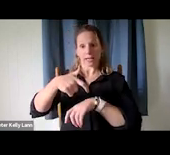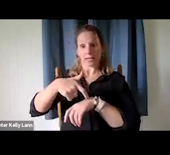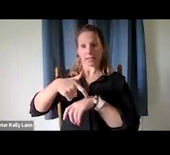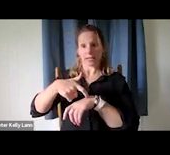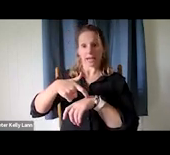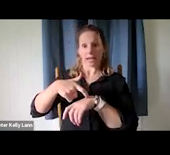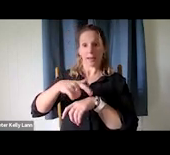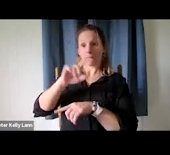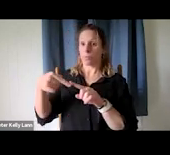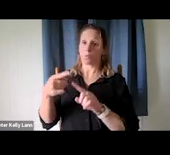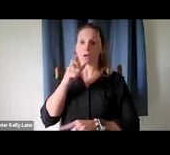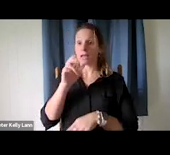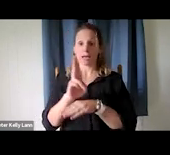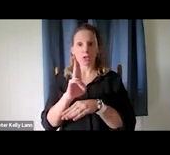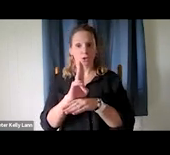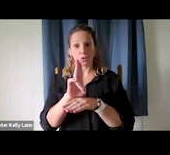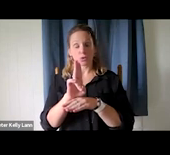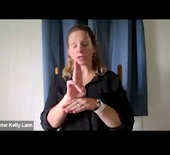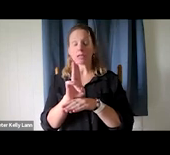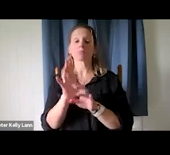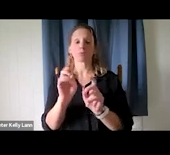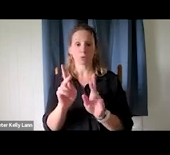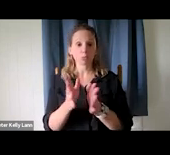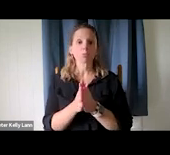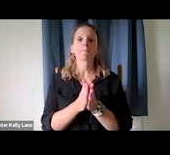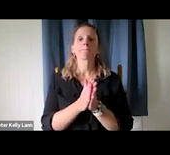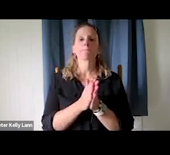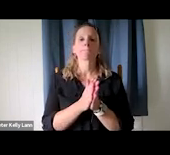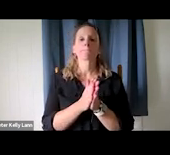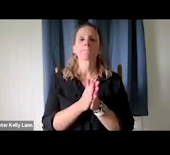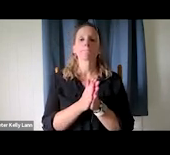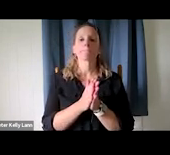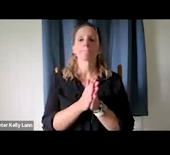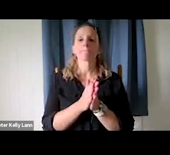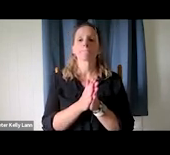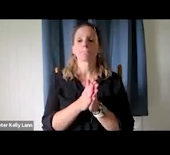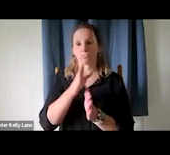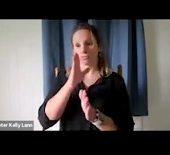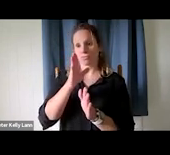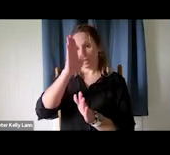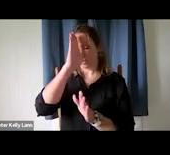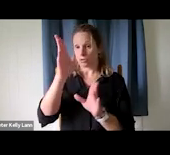en el que no consumía ninguna sustancia, esta es la cita directa: "Aunque no consumía,